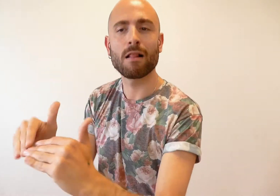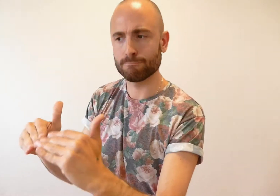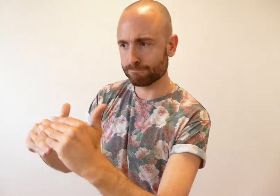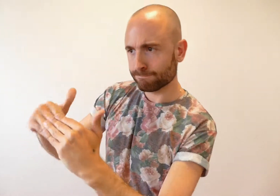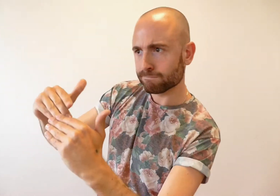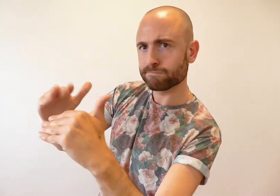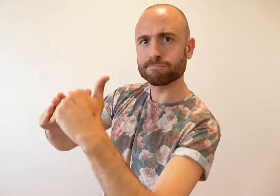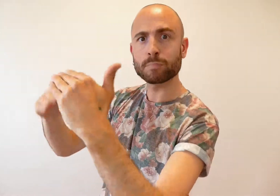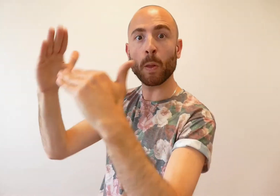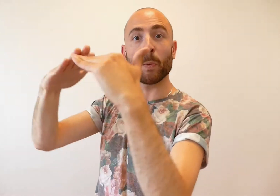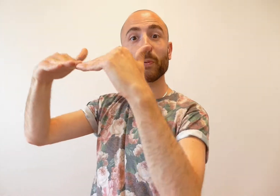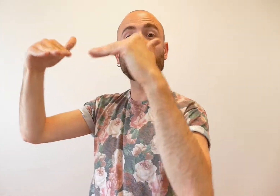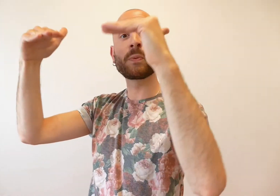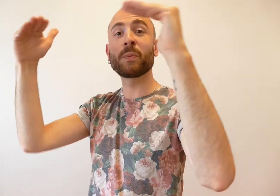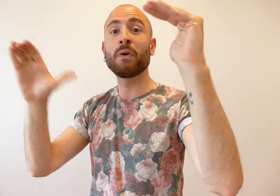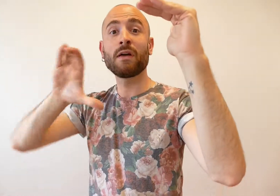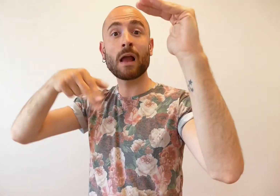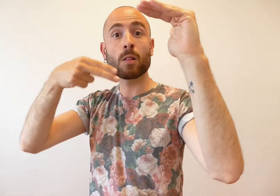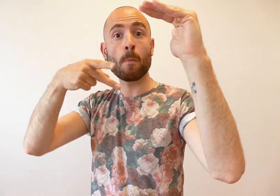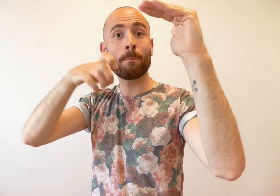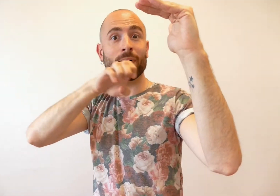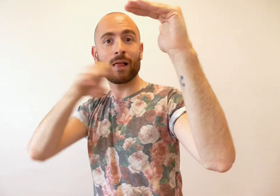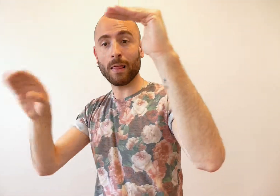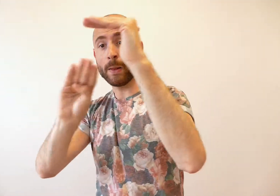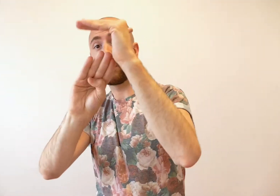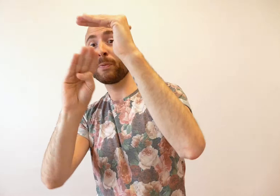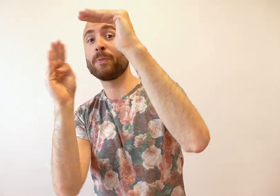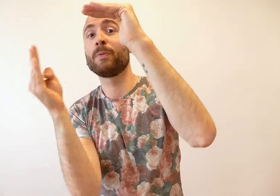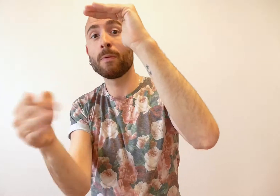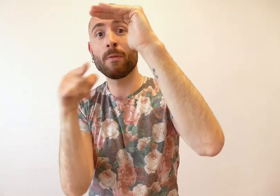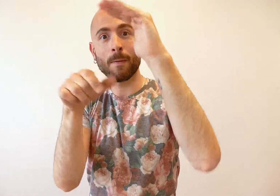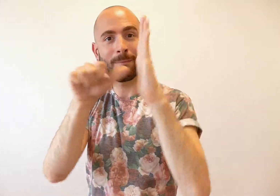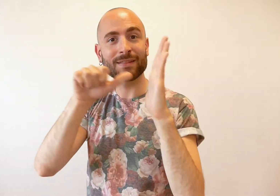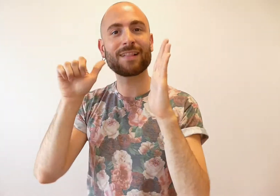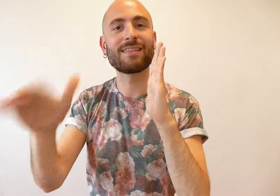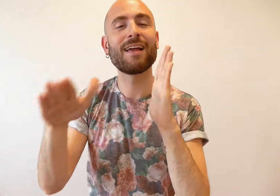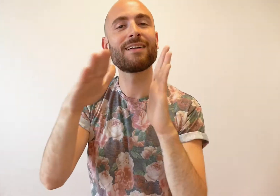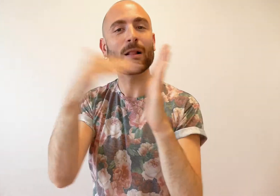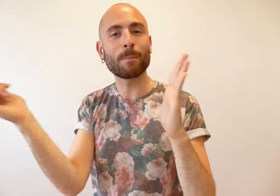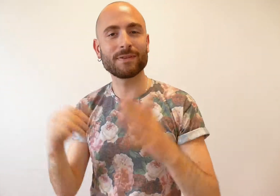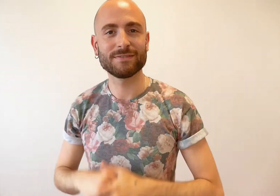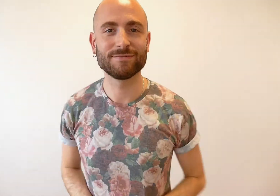se construit dans le quartier des Halles dans le 1er arrondissement de Paris.